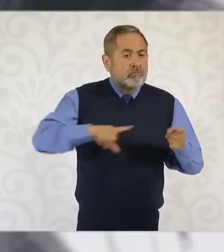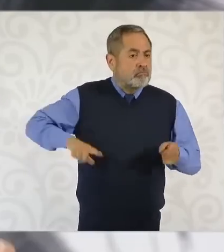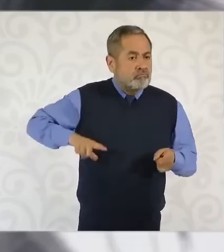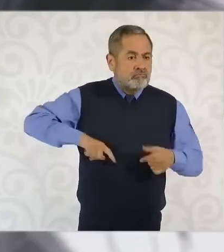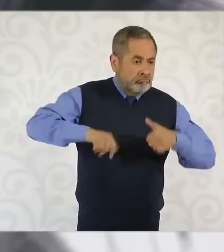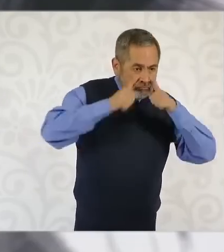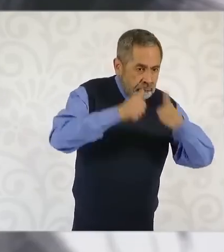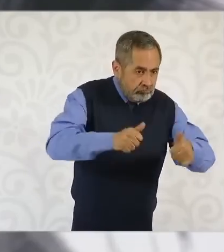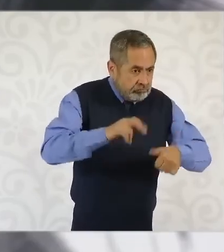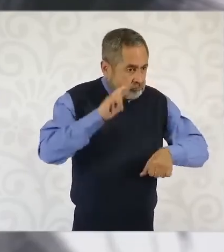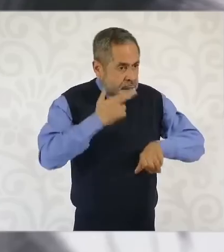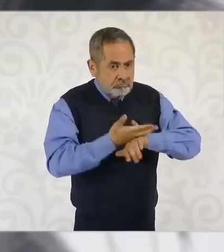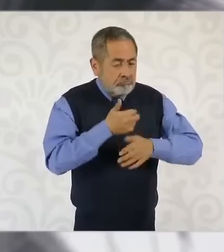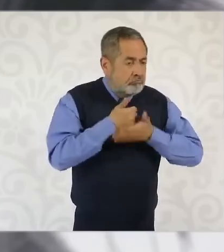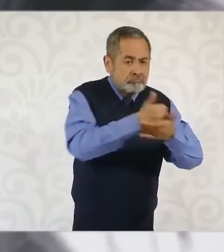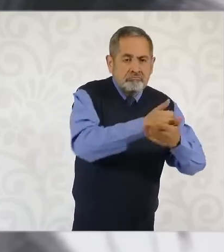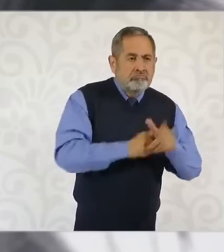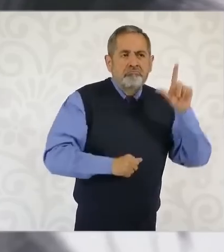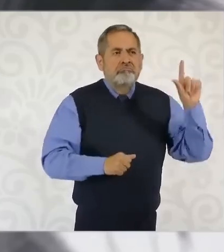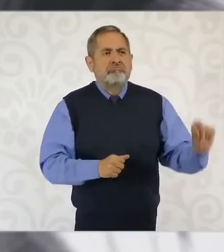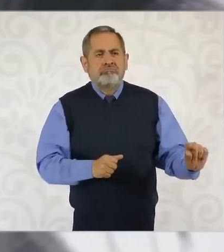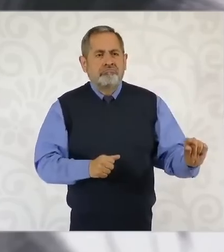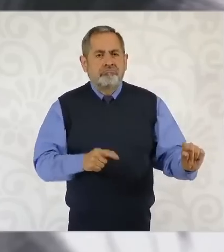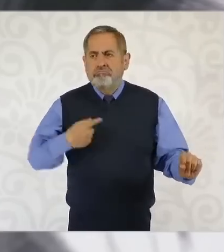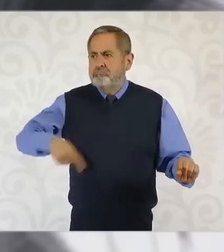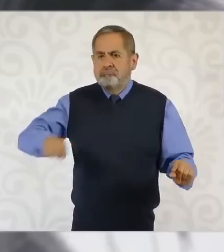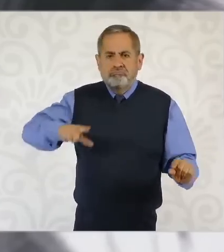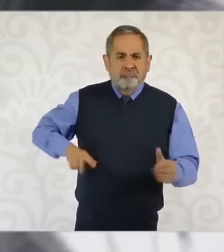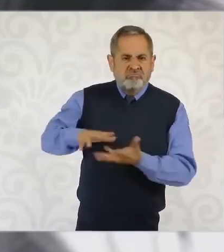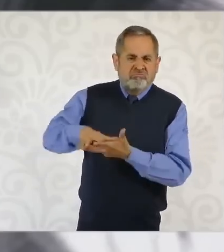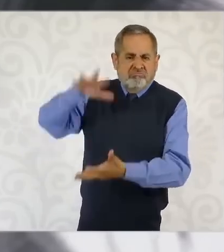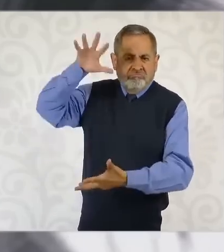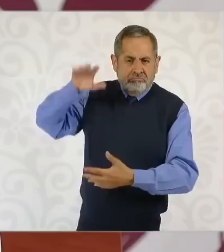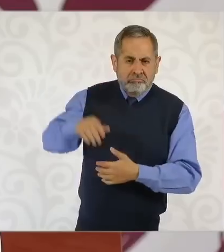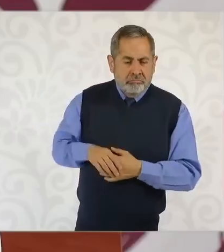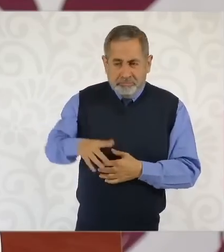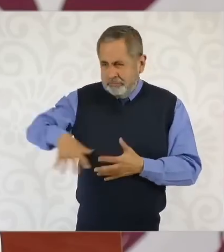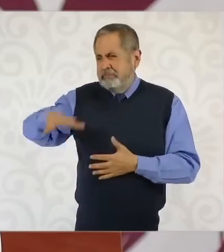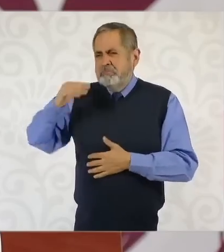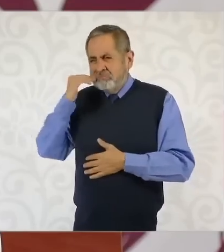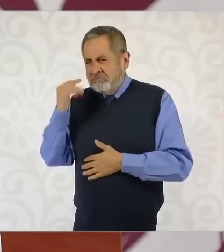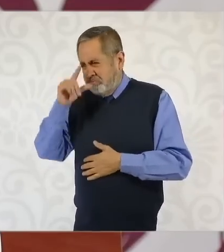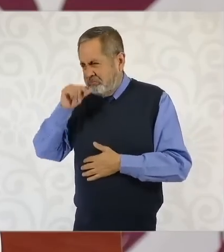muy mucho menor que el nuestro con todas las fallas que tenemos nosotros Nosotros tenemos